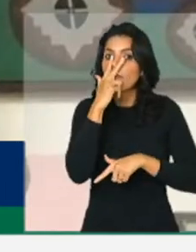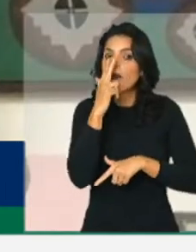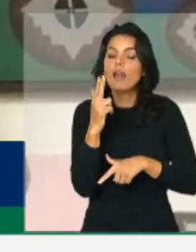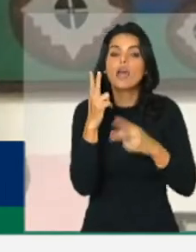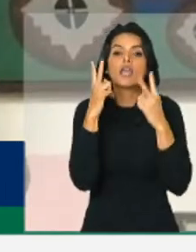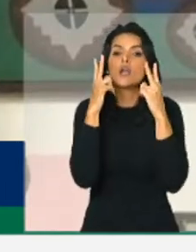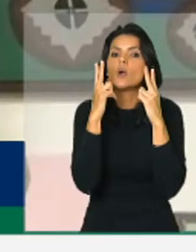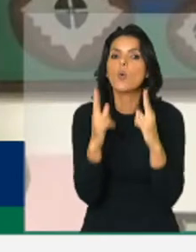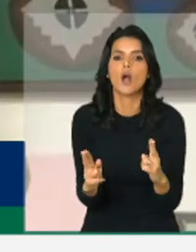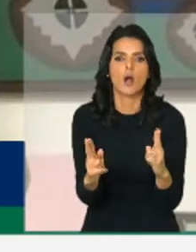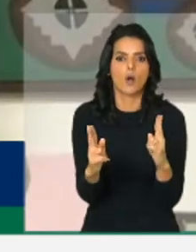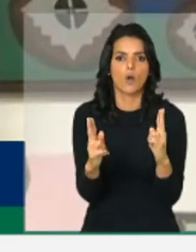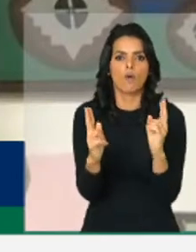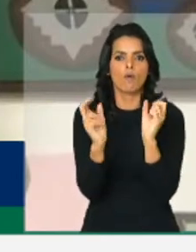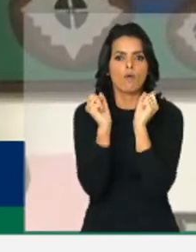NÓS TEMOS QUE LEMBRAR DE QUE SÃO TRABALHADORES